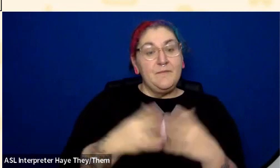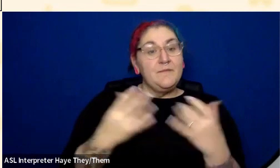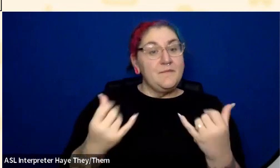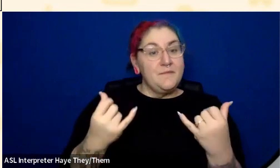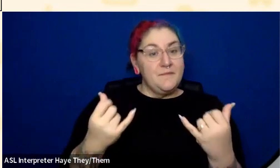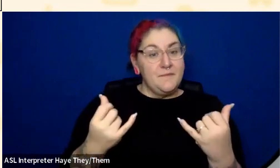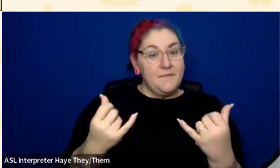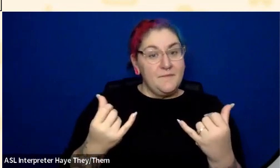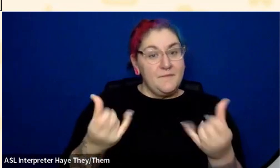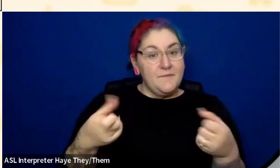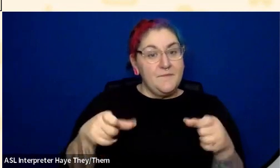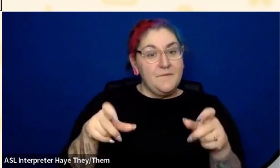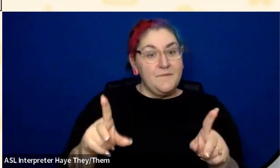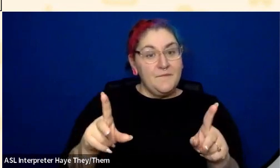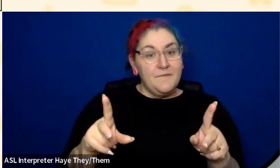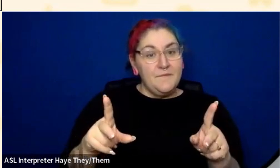El escenario es tuyo, Danielle. Gracias.